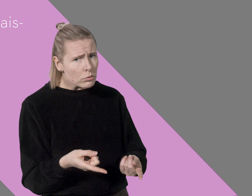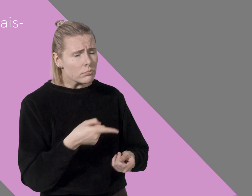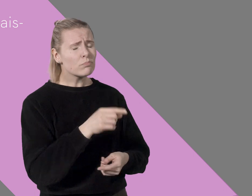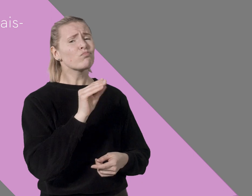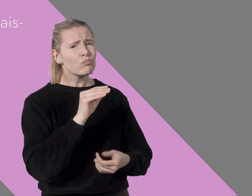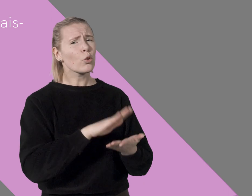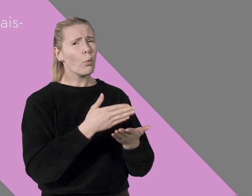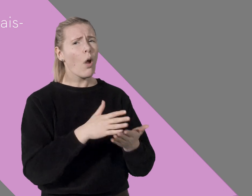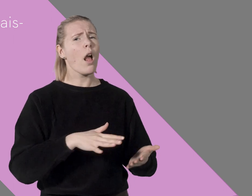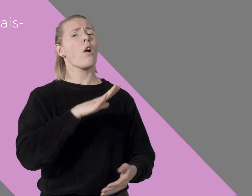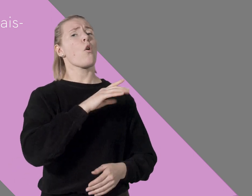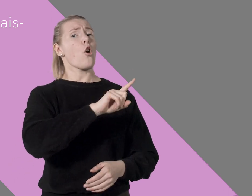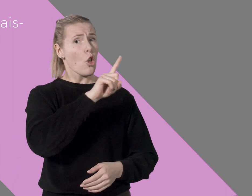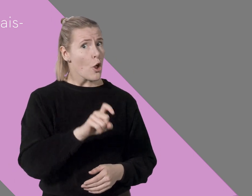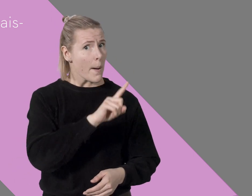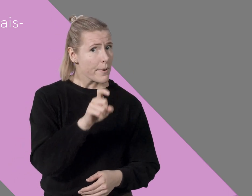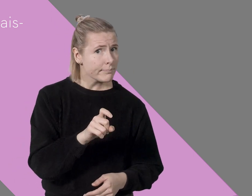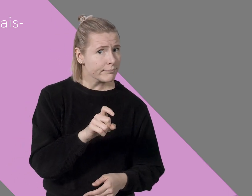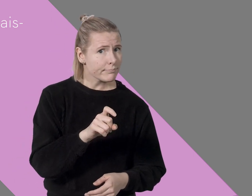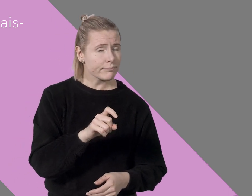tulkkausalan ongelmat.